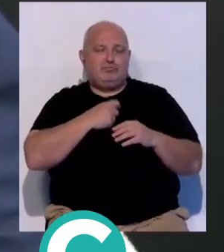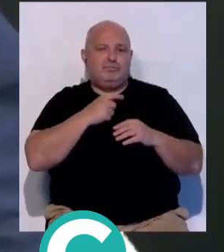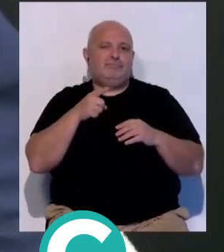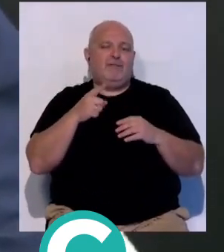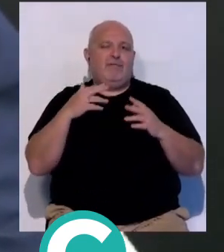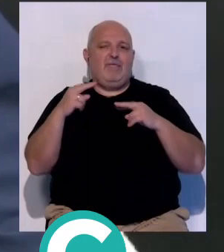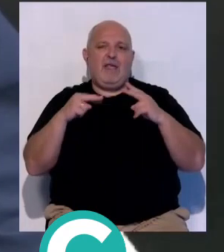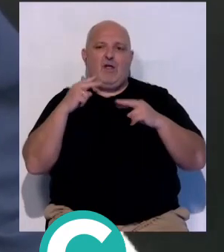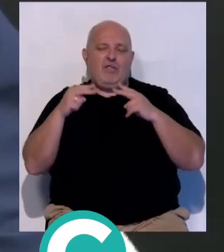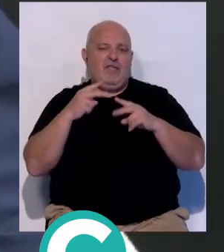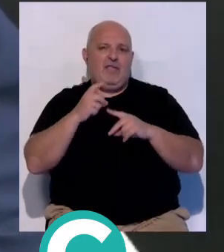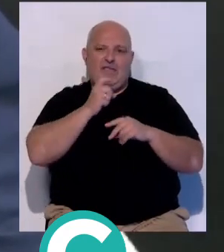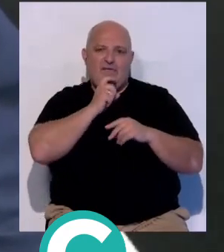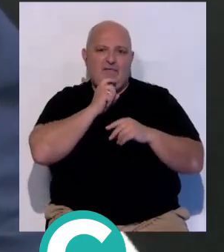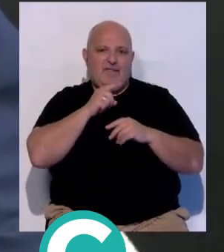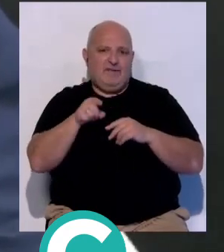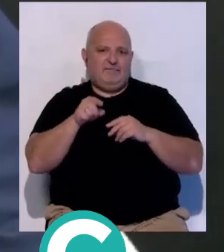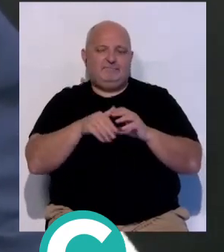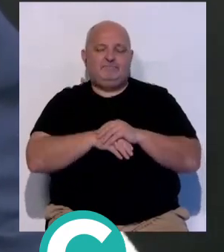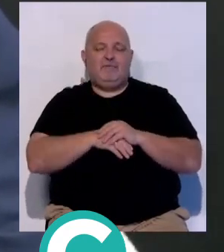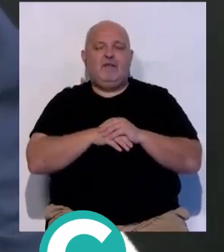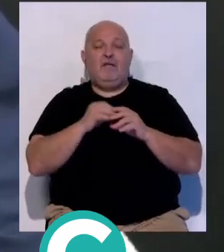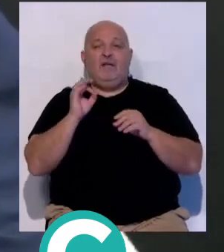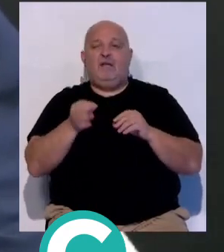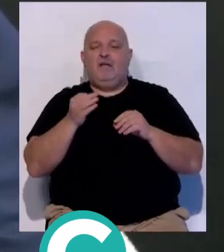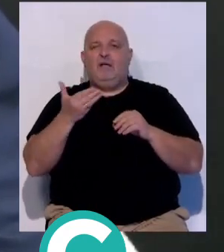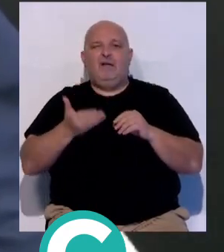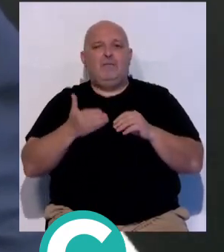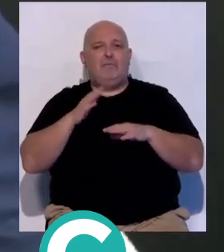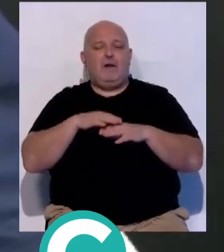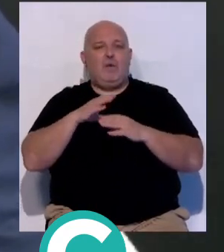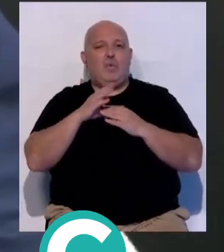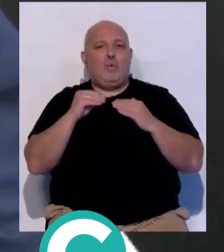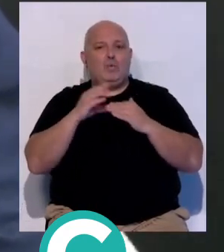es Es difícil de llevar a cabo y es cierto que es muy importante para utilizar el lenguaje corporal